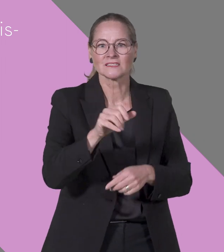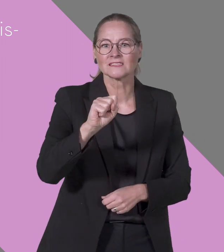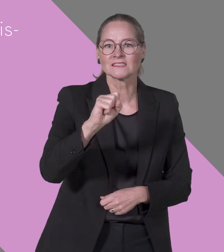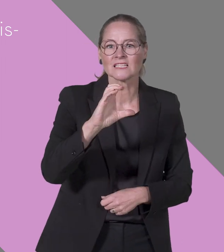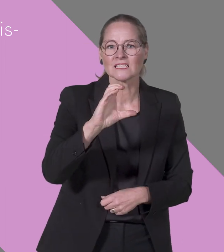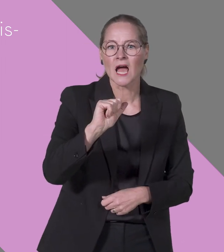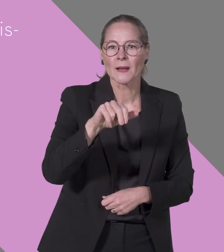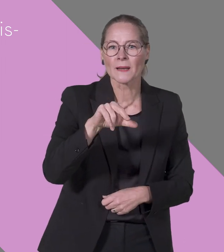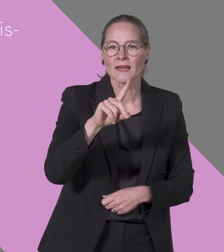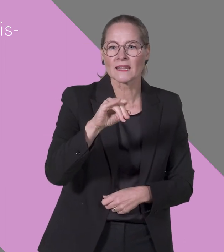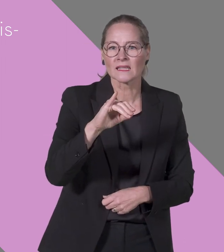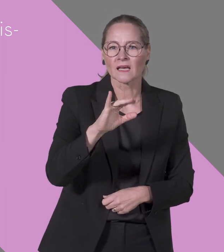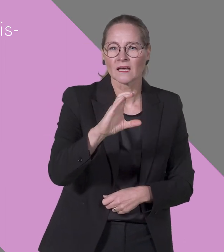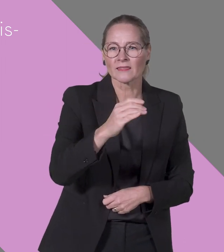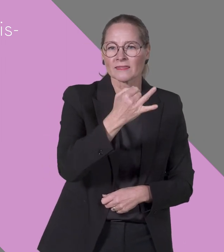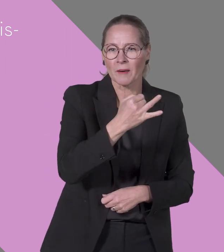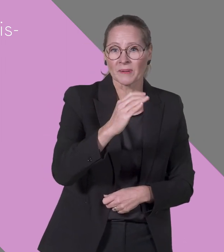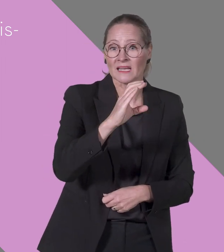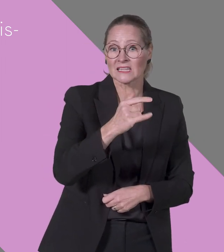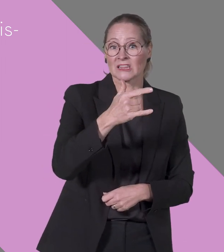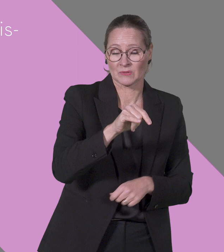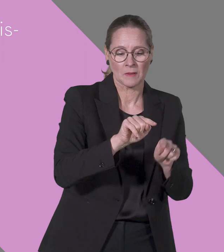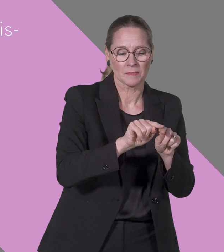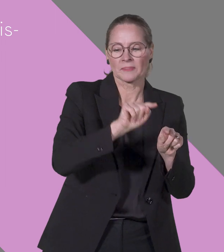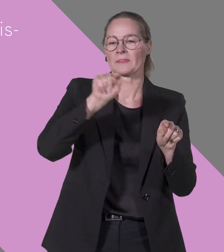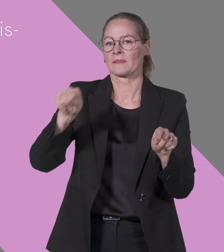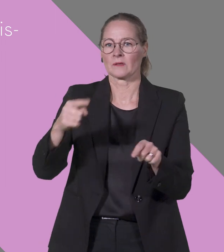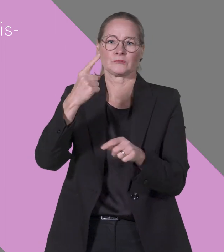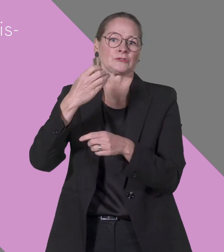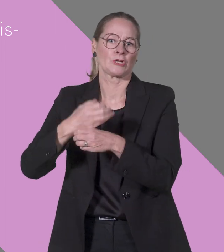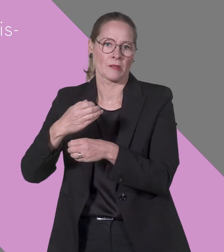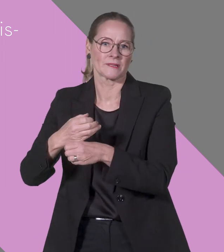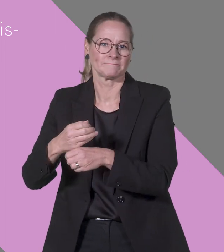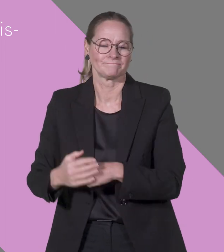että majoituspaikkana toimivasta Scandic Tampere City -hotellista.